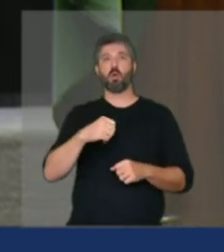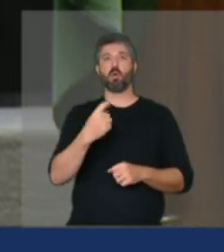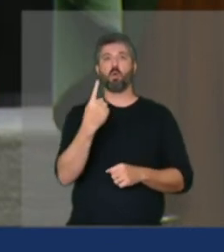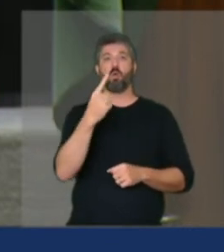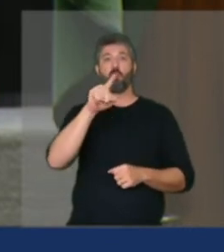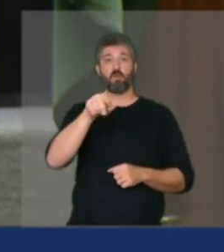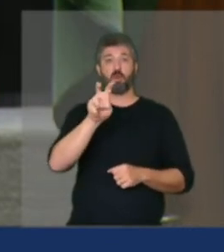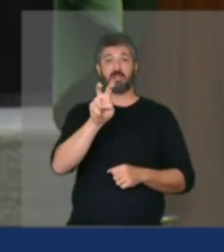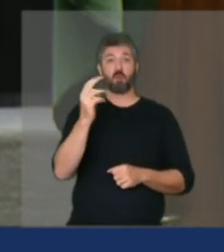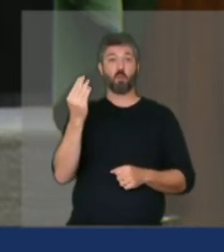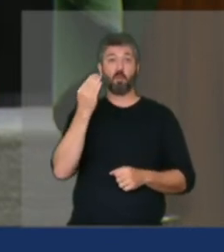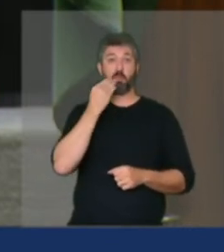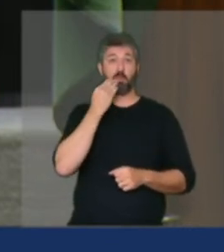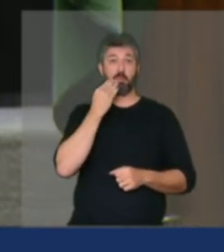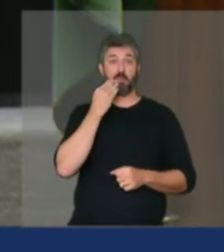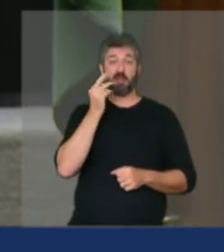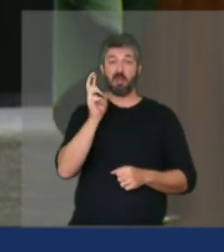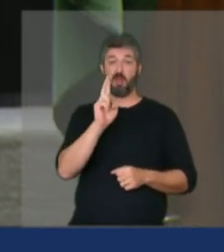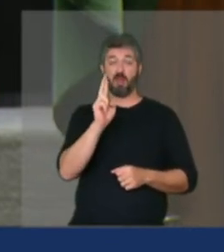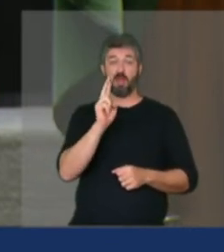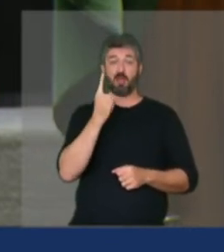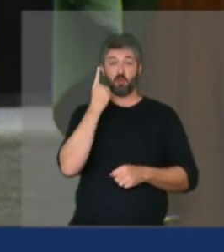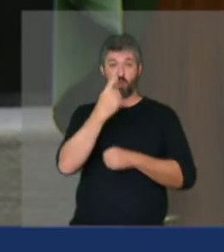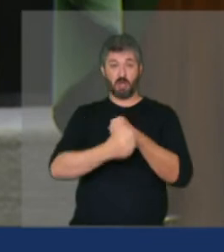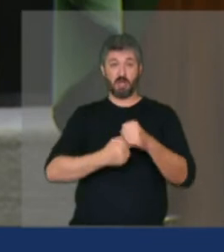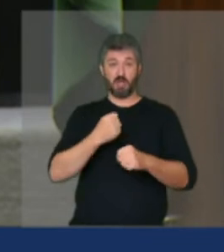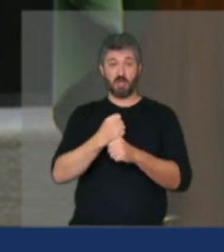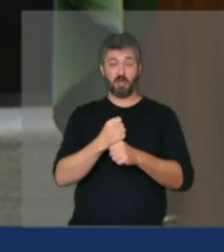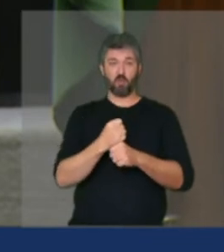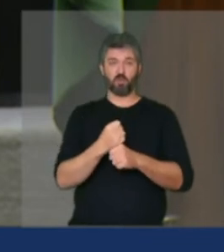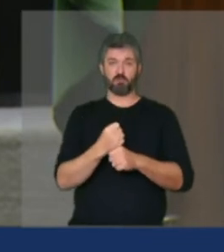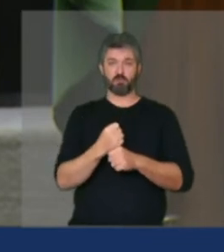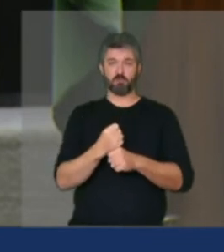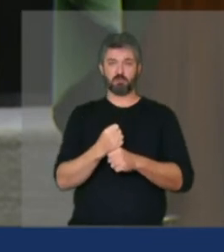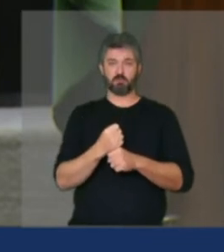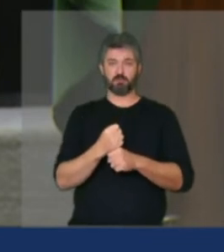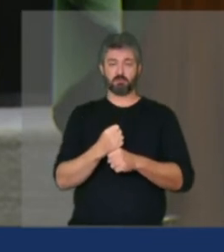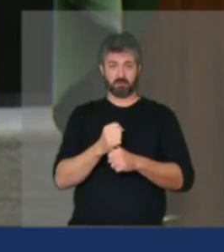DE MAIS DE 1,5 BILHÃO, NO CASO DA PRIVATIZAÇÃO NOS ESTADOS UNIDOS, ESTÁ CLARO,